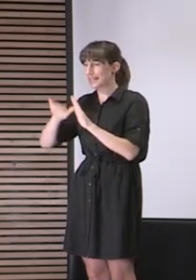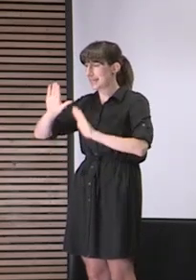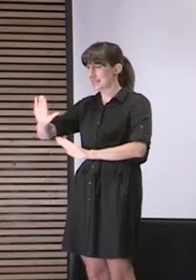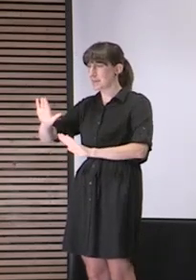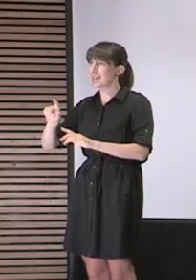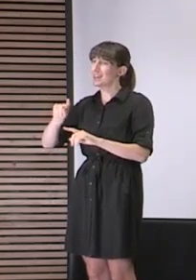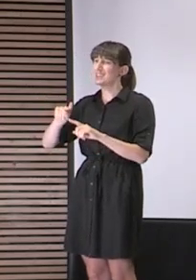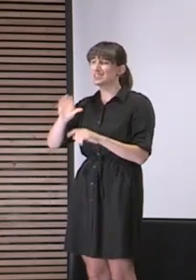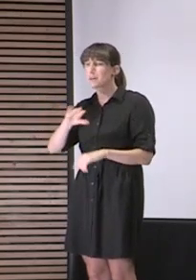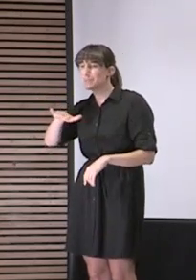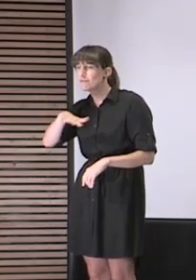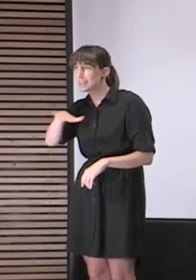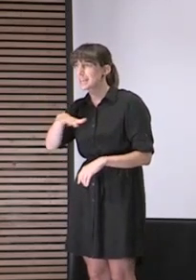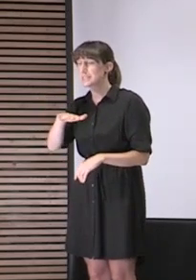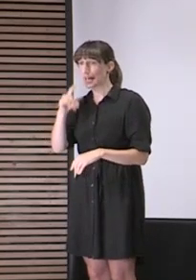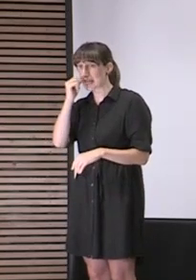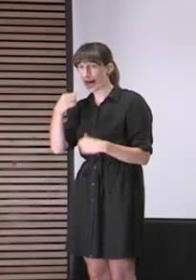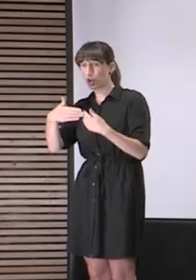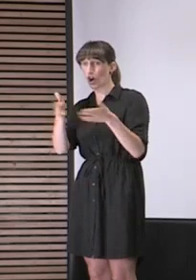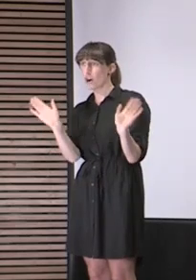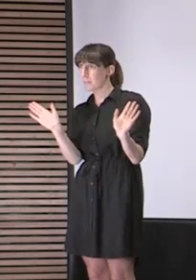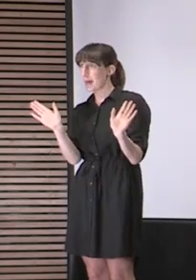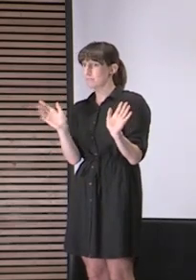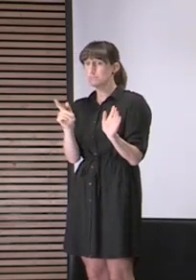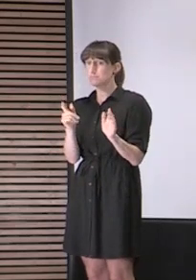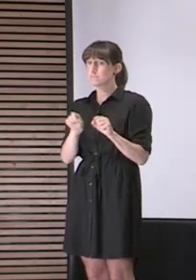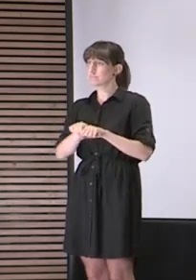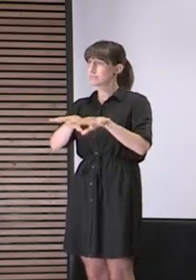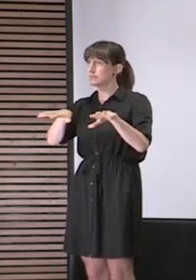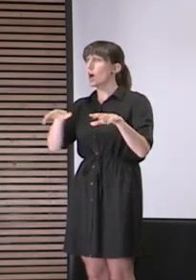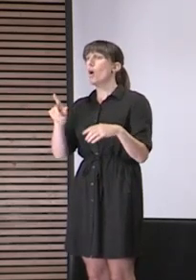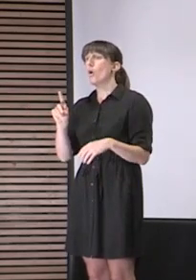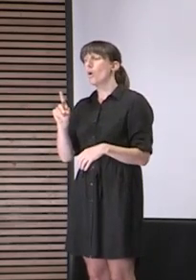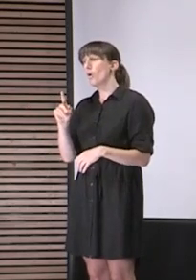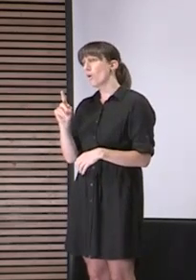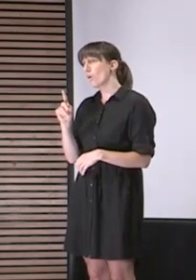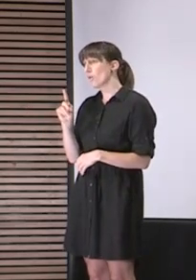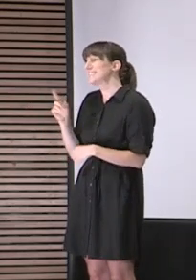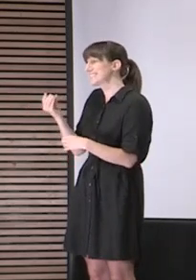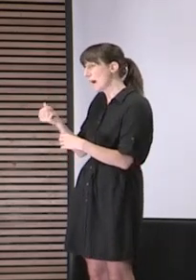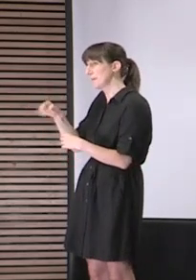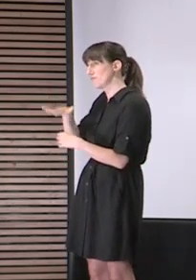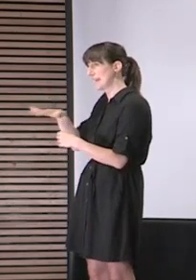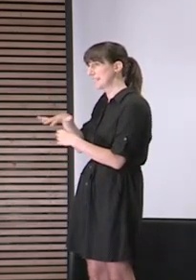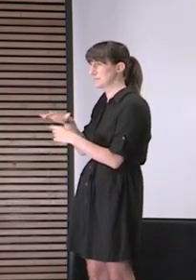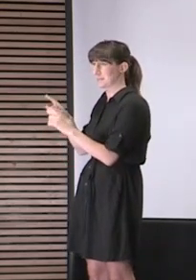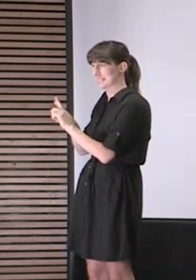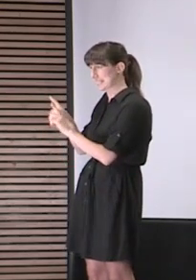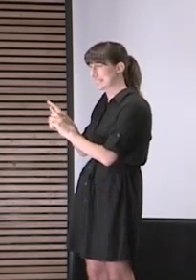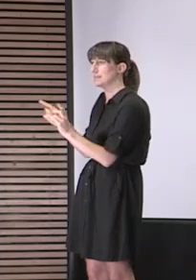momento que hemos dicho.